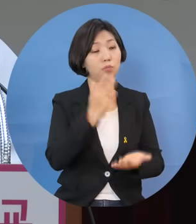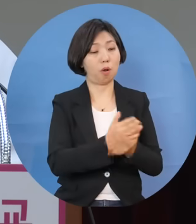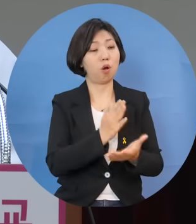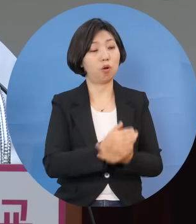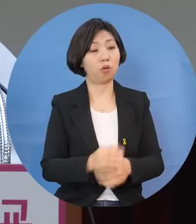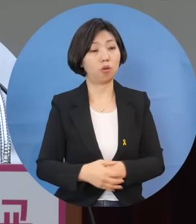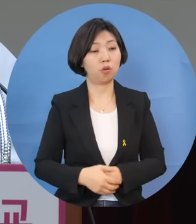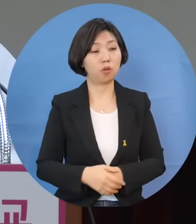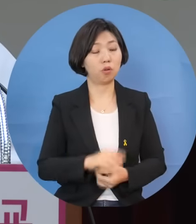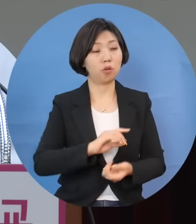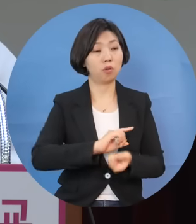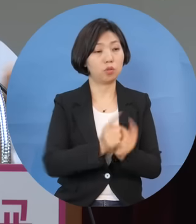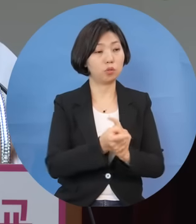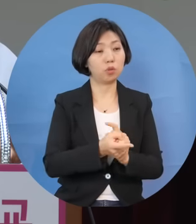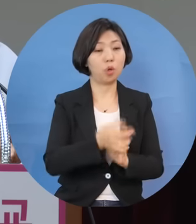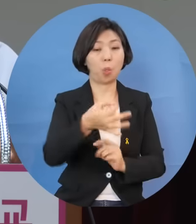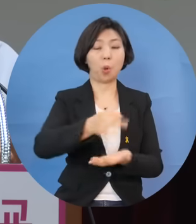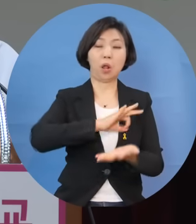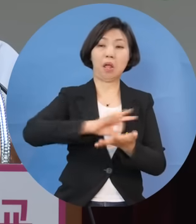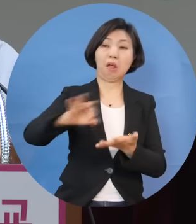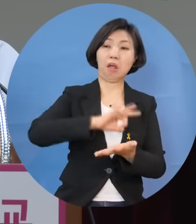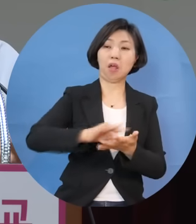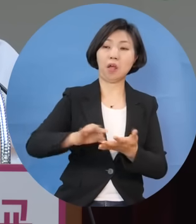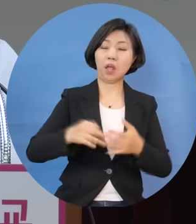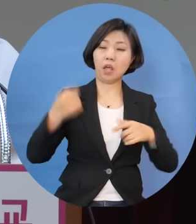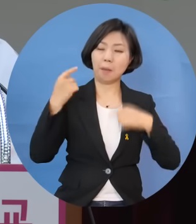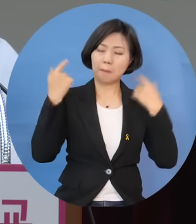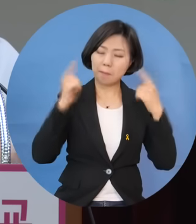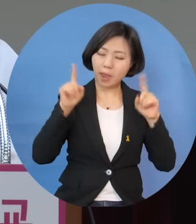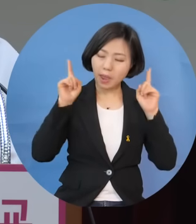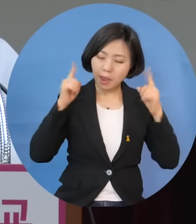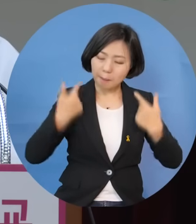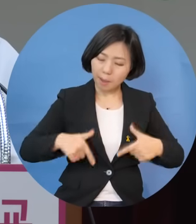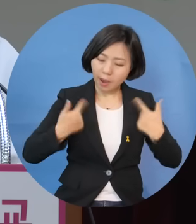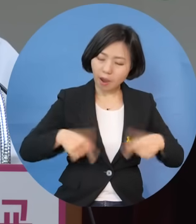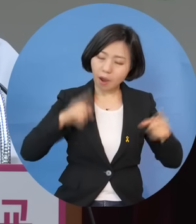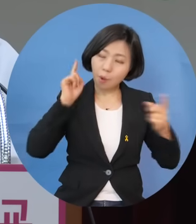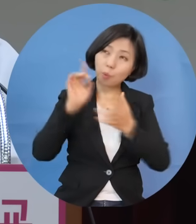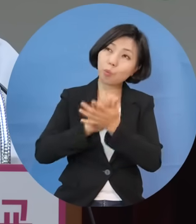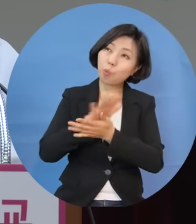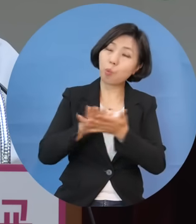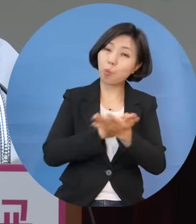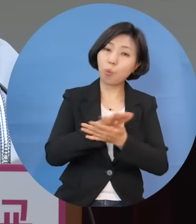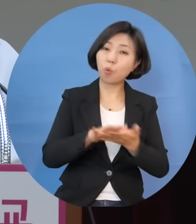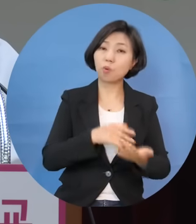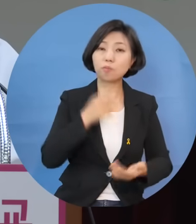그러면 마음껏 돈 쓰고 매일 노는 거, 그런 건 없어요. 존재할 수 없어요.